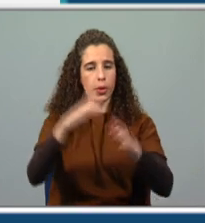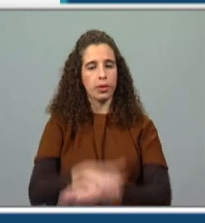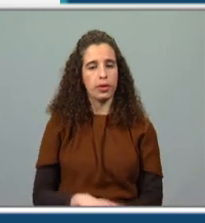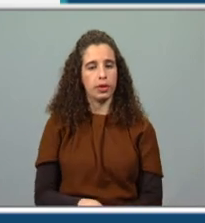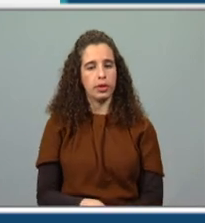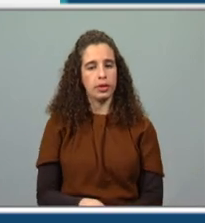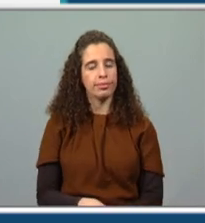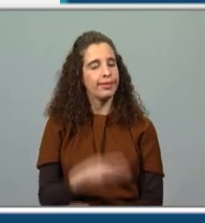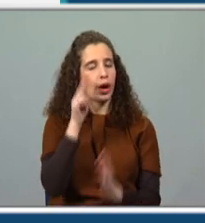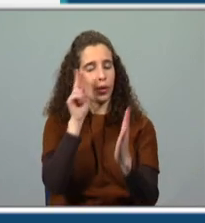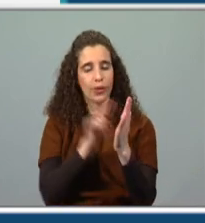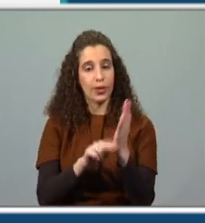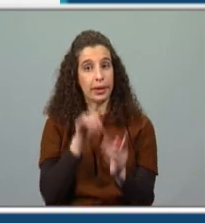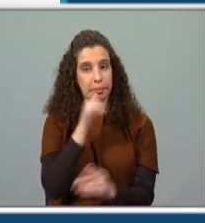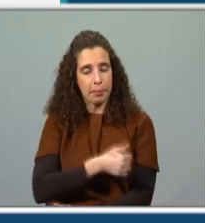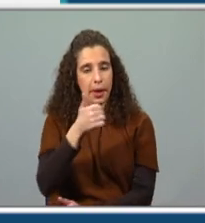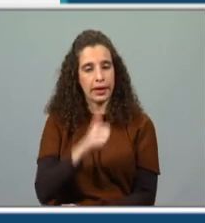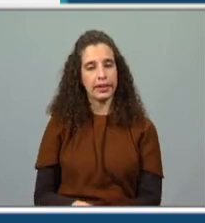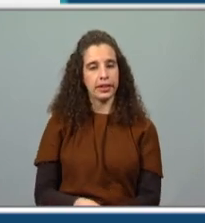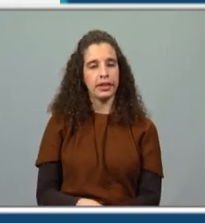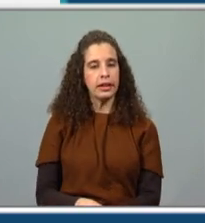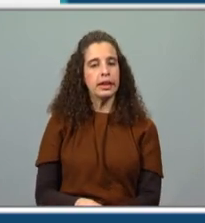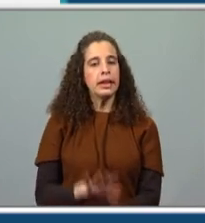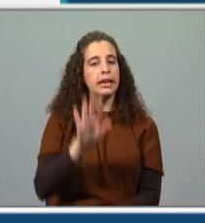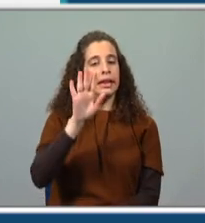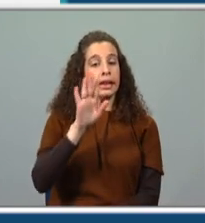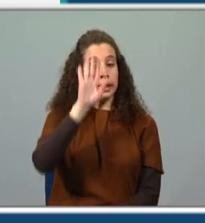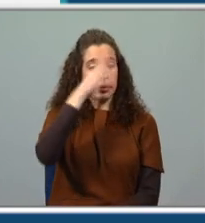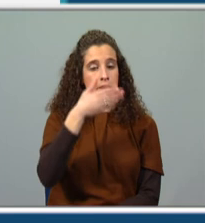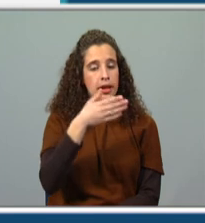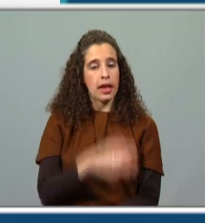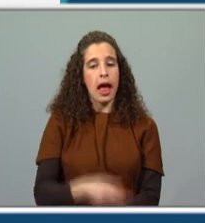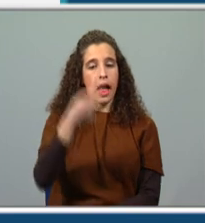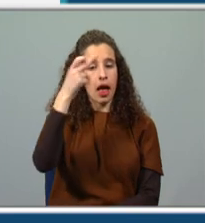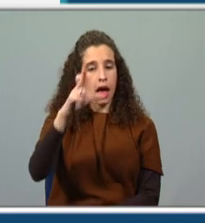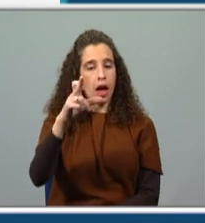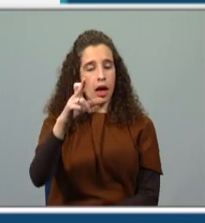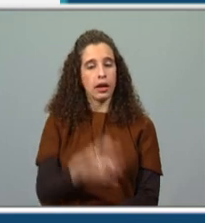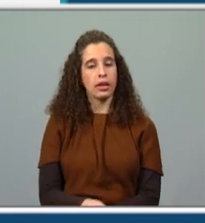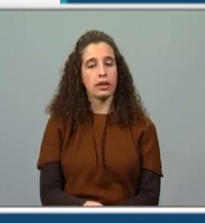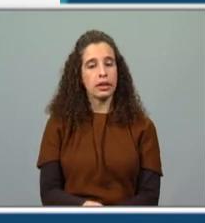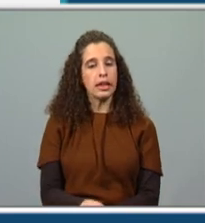vou ler isto mesmo bem sabias que a atmosfera o ar está sempre 我會很好地閱讀這個你知道空氣中的氣氛嗎？